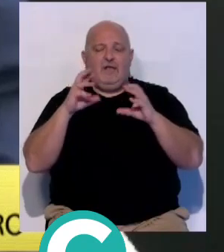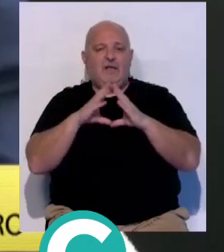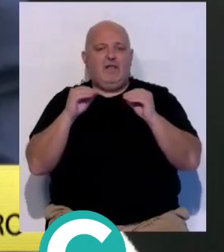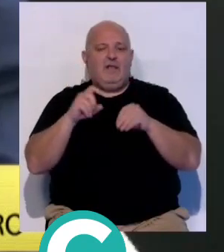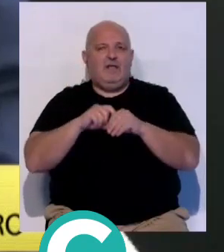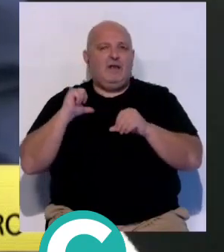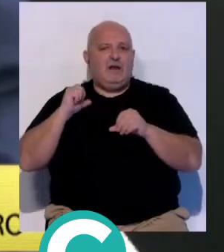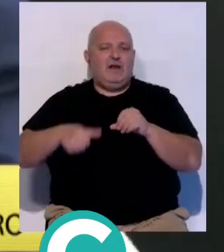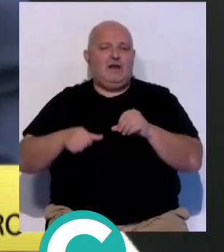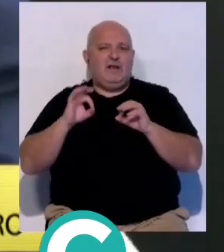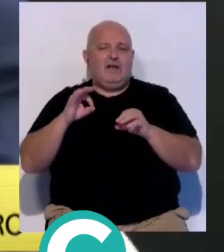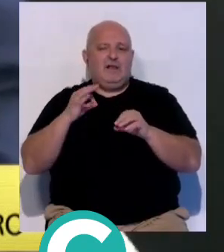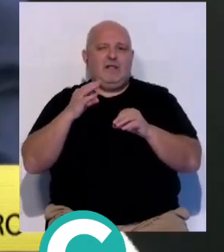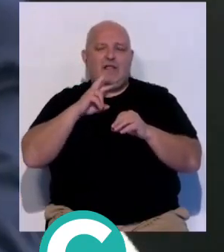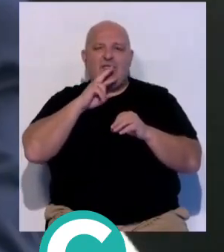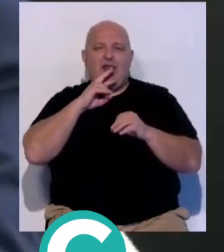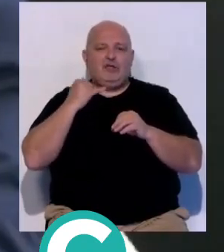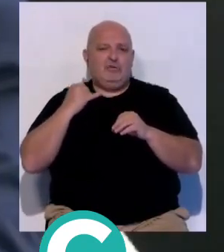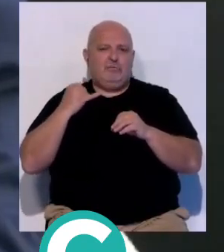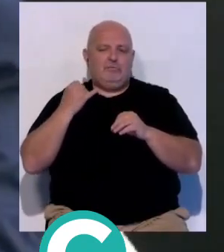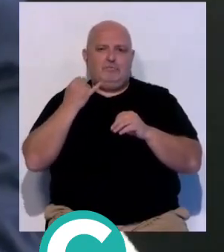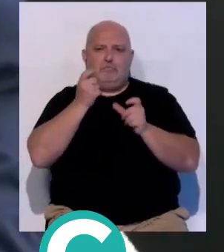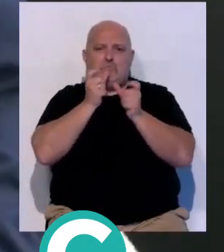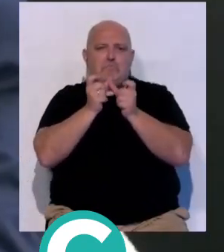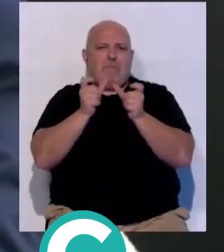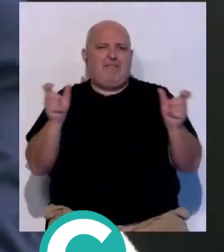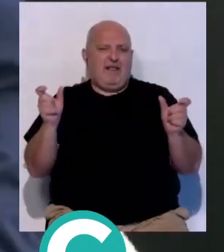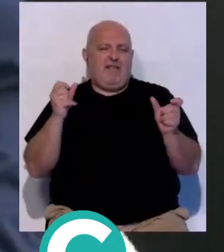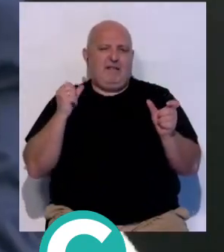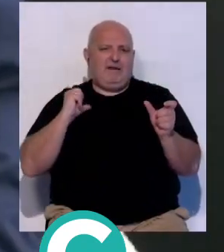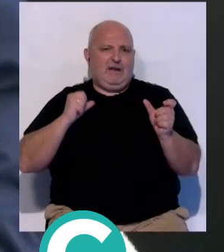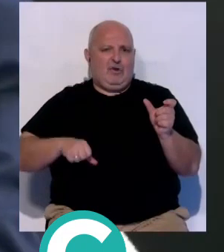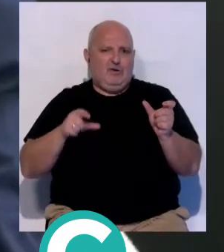rico ni digamos el dialecto por las palabras más que el dialecto las palabras que hay palabras en